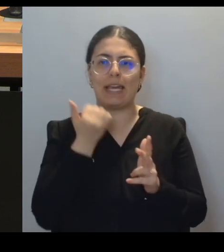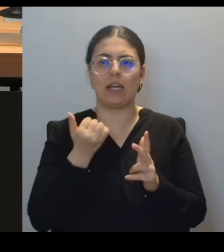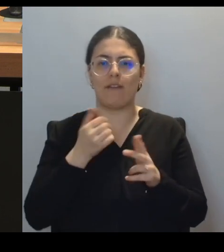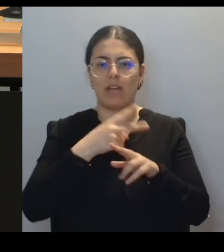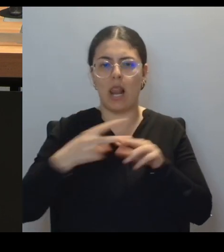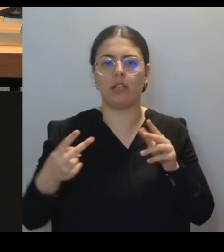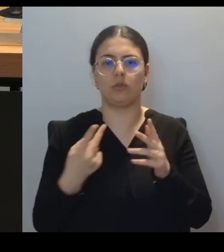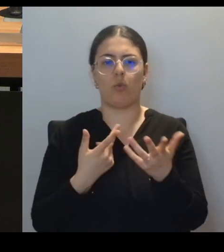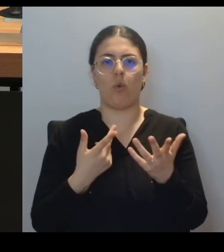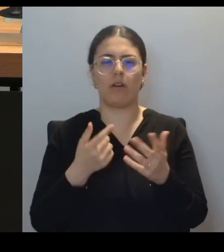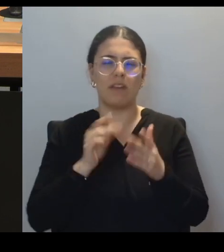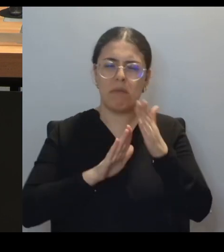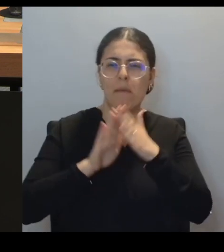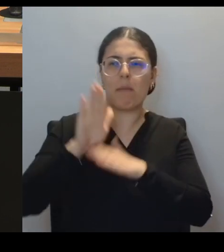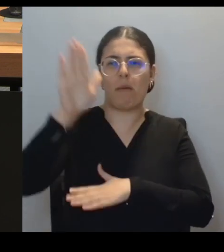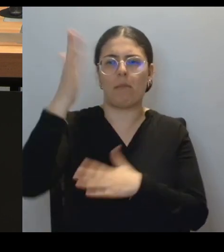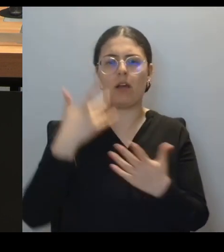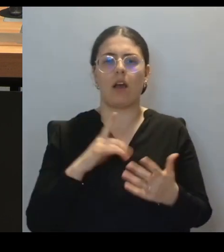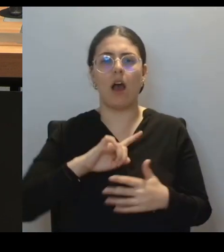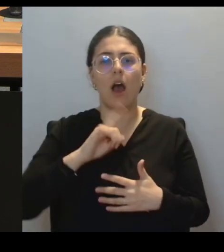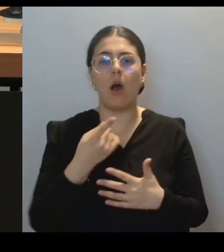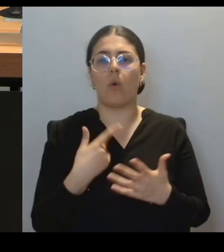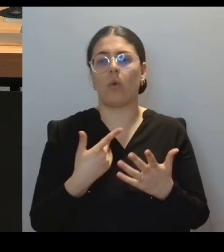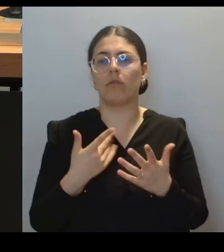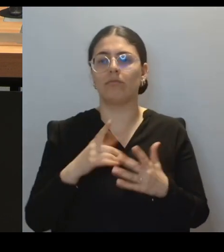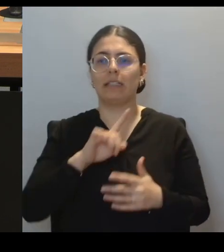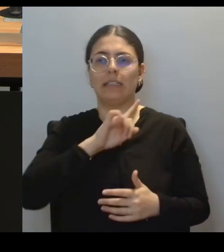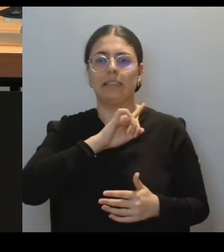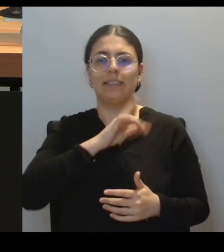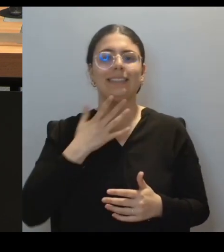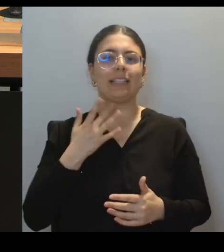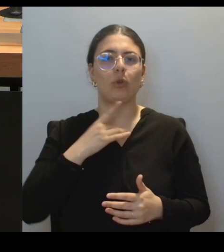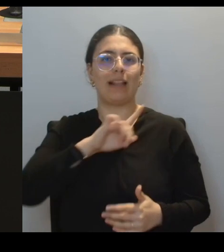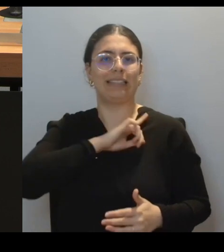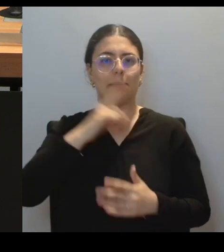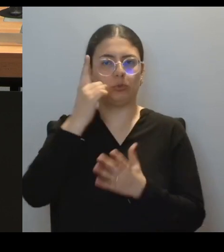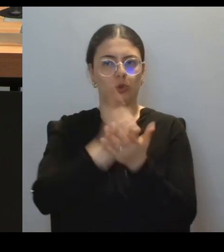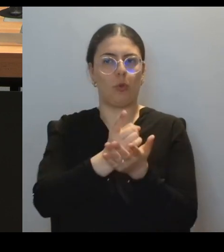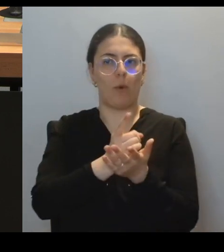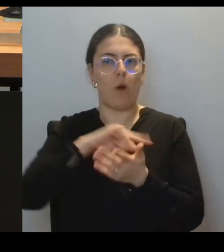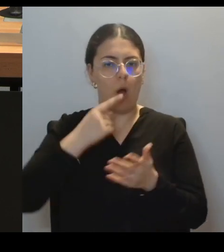sexuelle Selbstbestimmung. Und gleichzeitig werden die Phänomenbereiche der organisierten